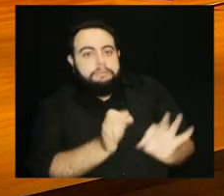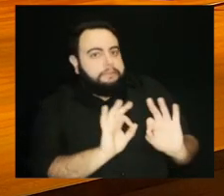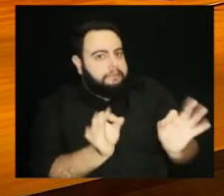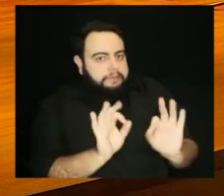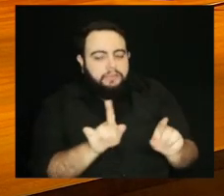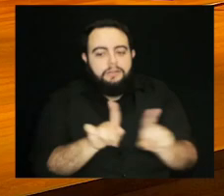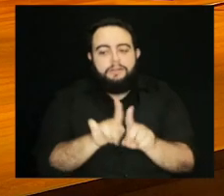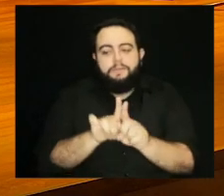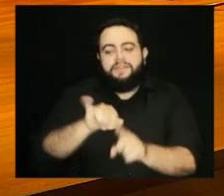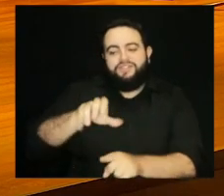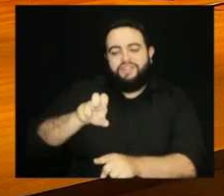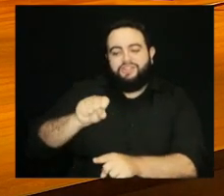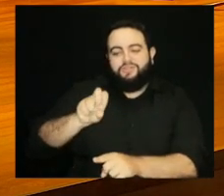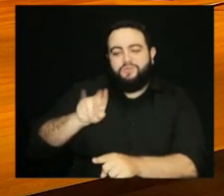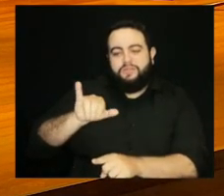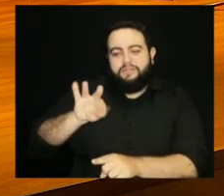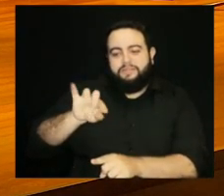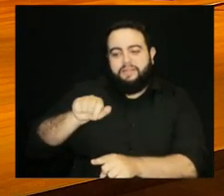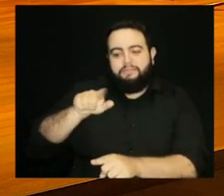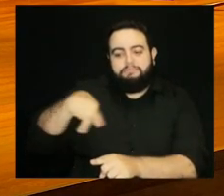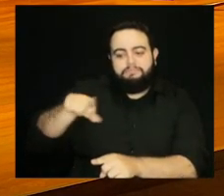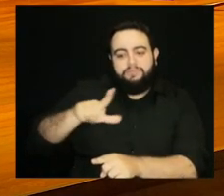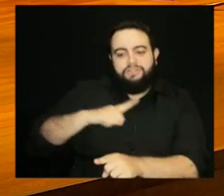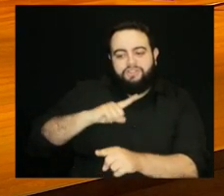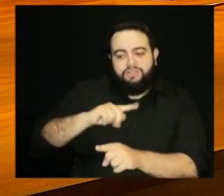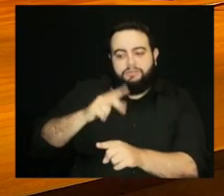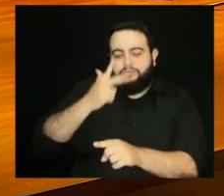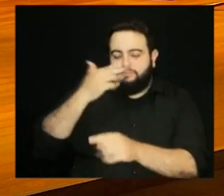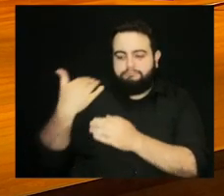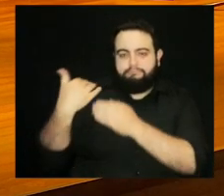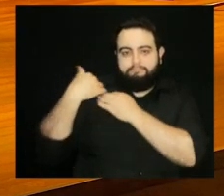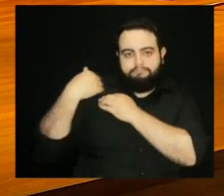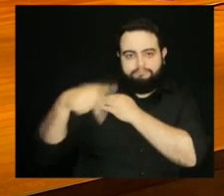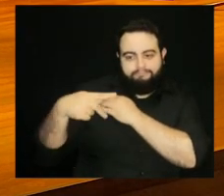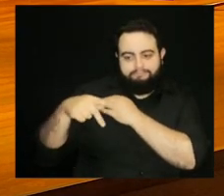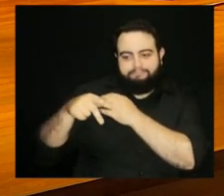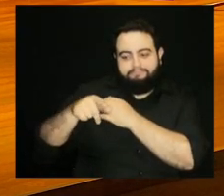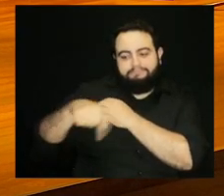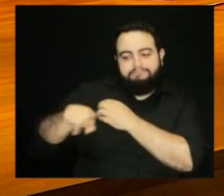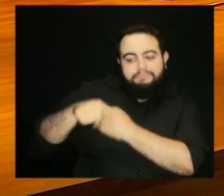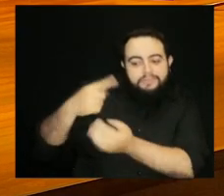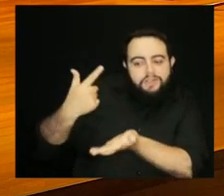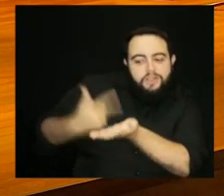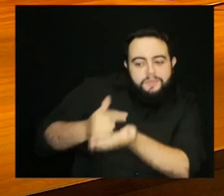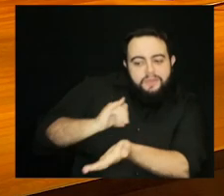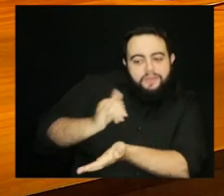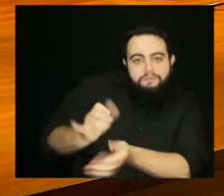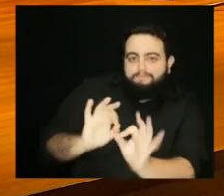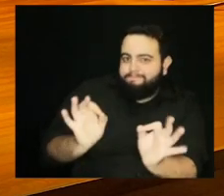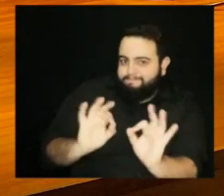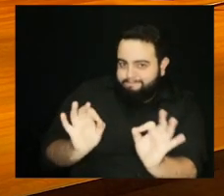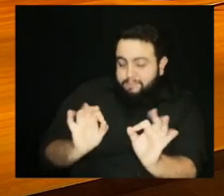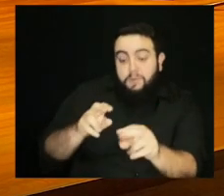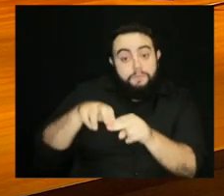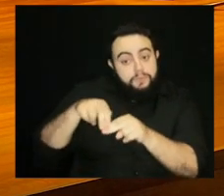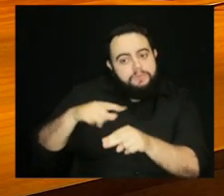tinham as suas missões ali. Então isso deu nas Guerras Guaraníticas, Sepé Tiaraju, essa terra